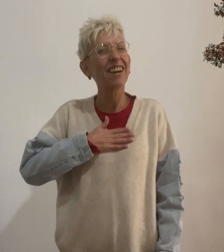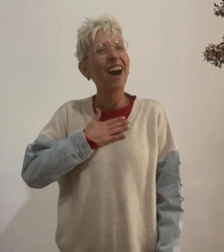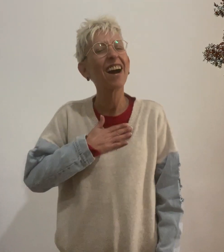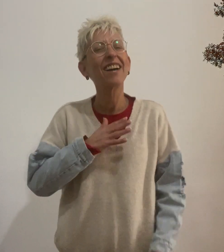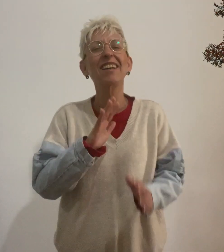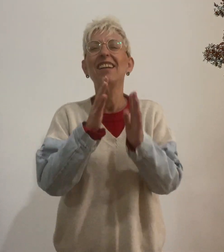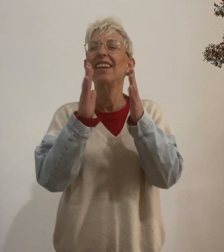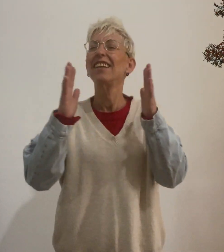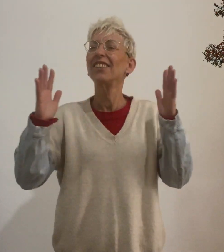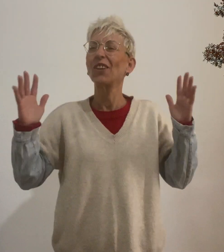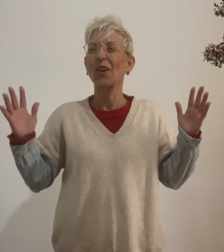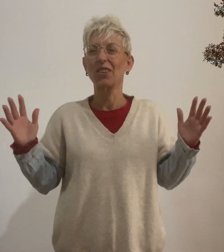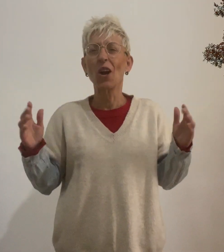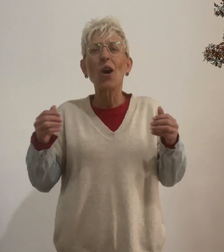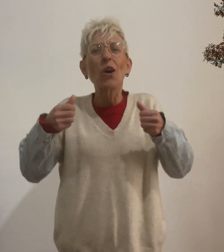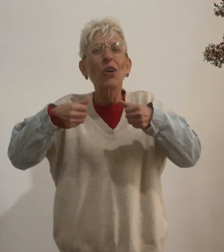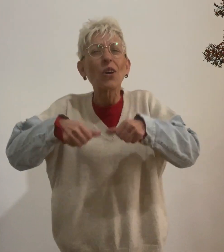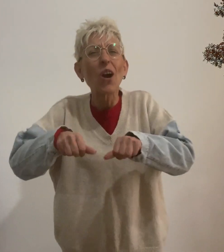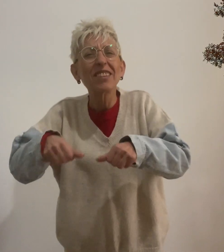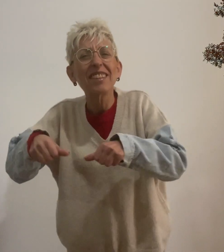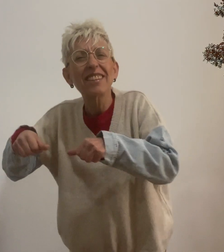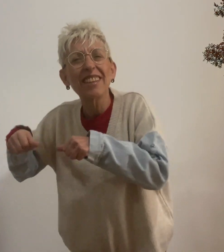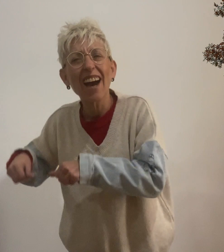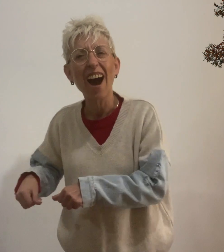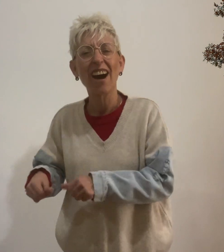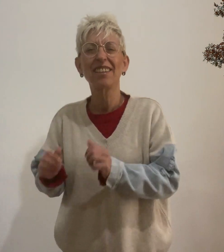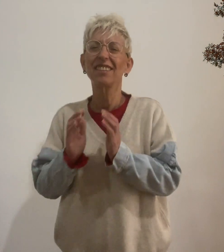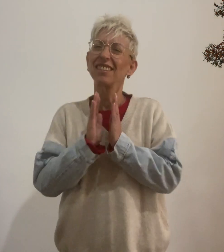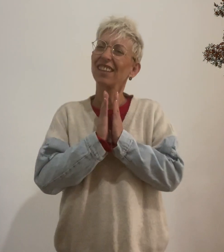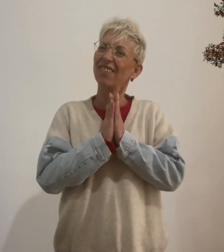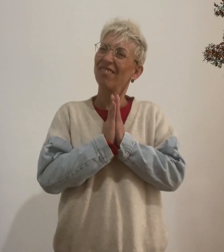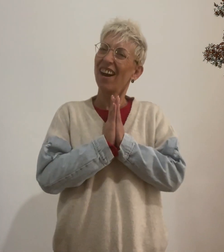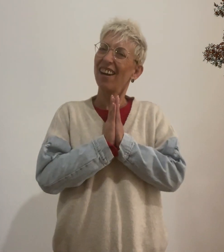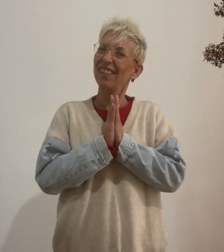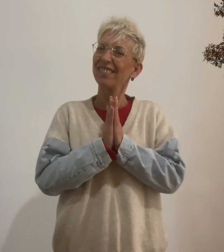חג לאילנות כל נטיעה היא תקווה